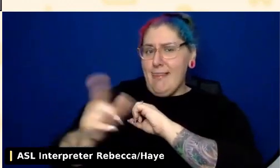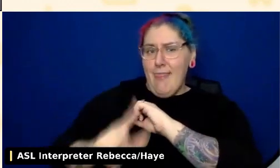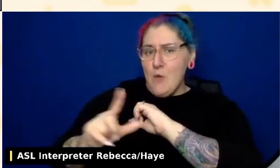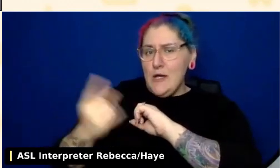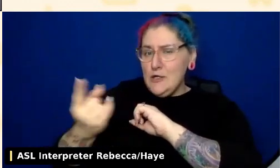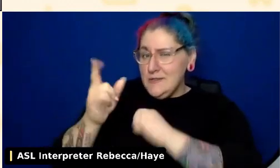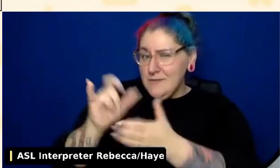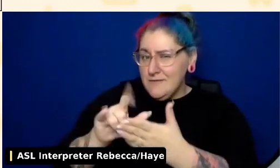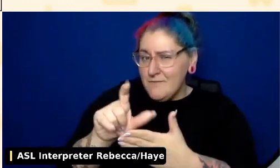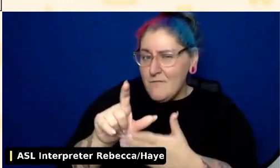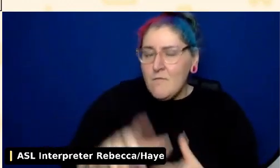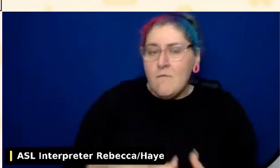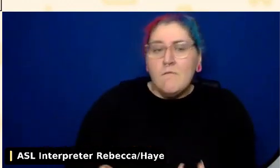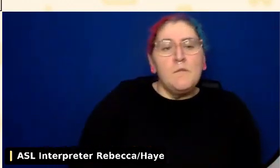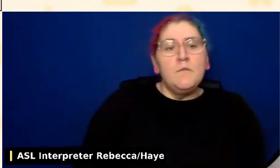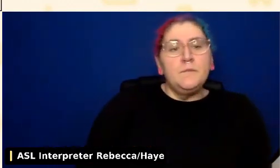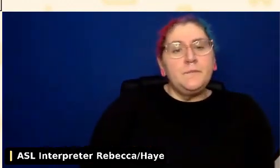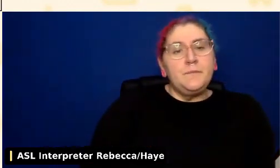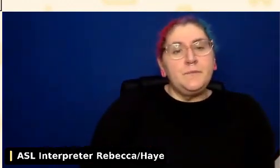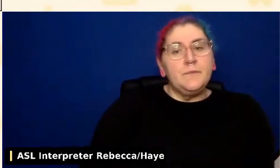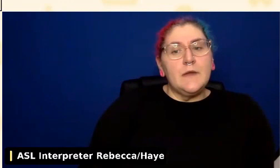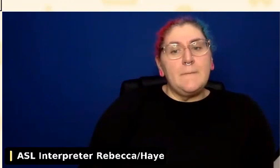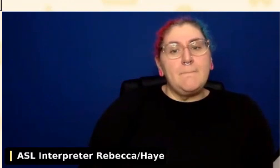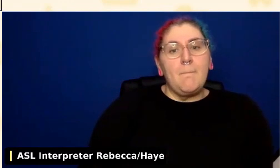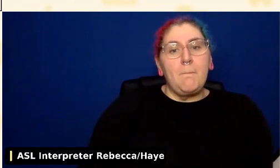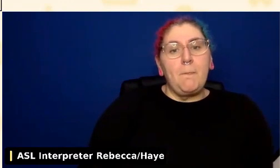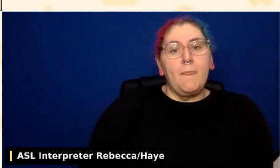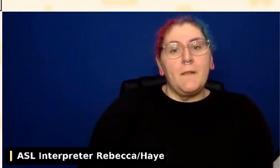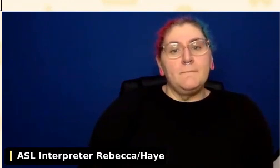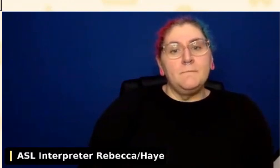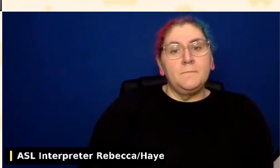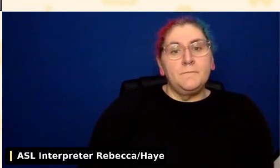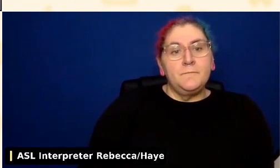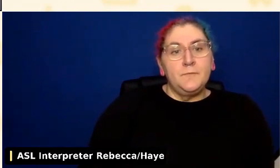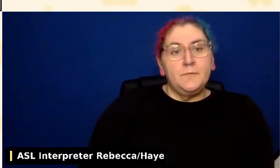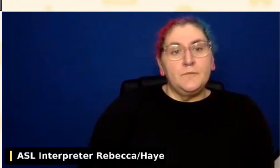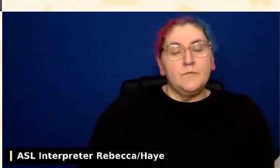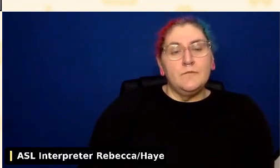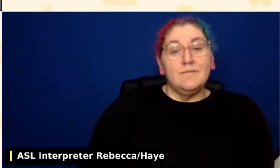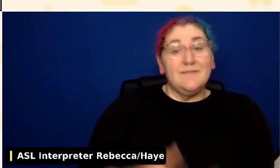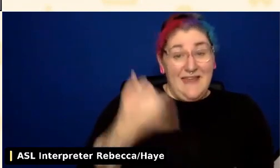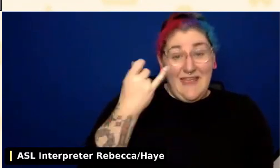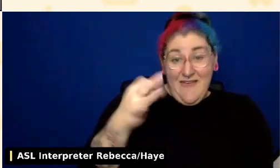Está bien. Gracias, Danielle. Sí. Entonces, si eso es lo que es, no lo sé.